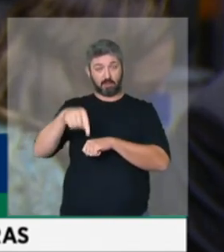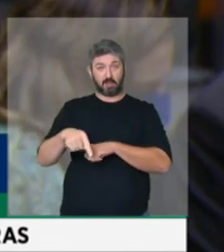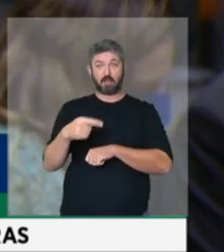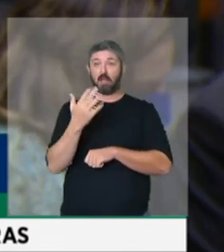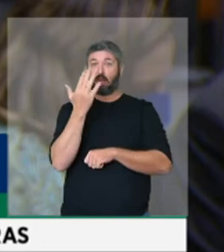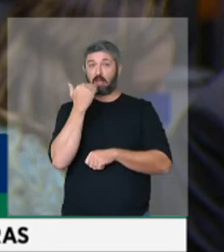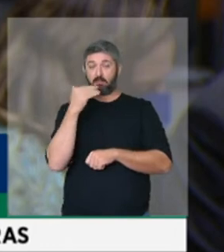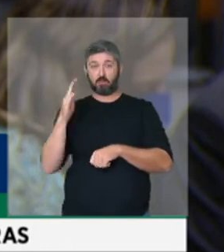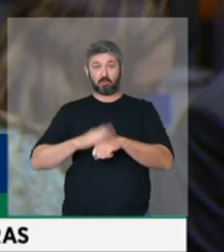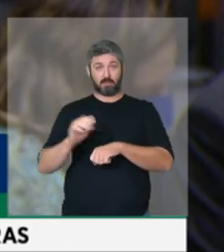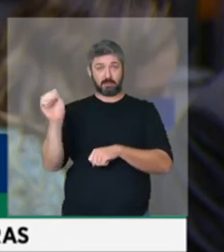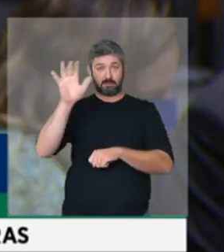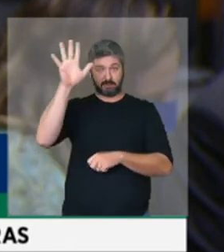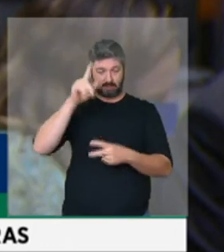O PIOR, E O PIOR, SR. PRESIDENTE, ISSO VAI TRAZER O